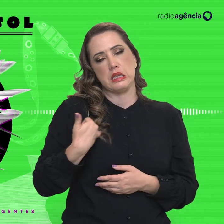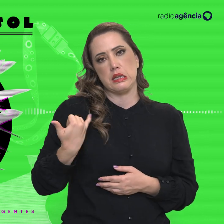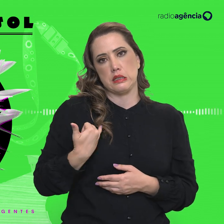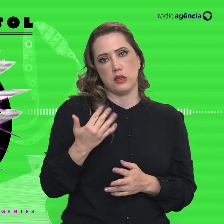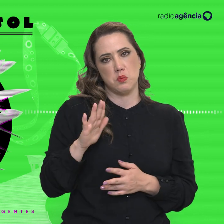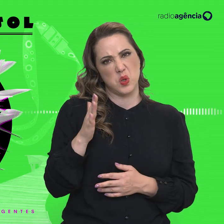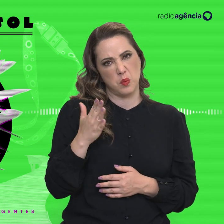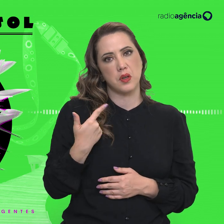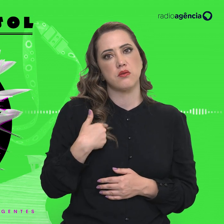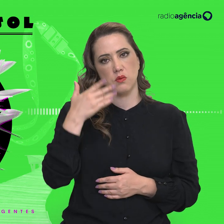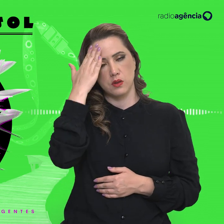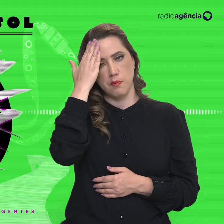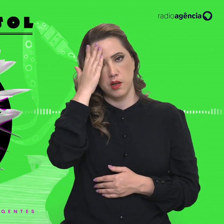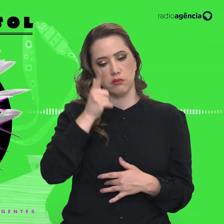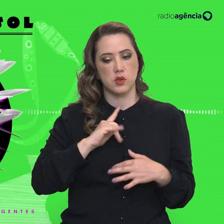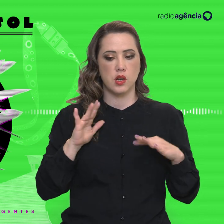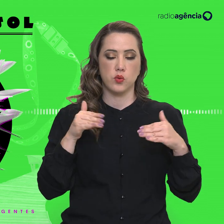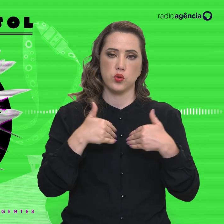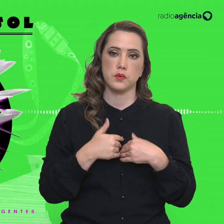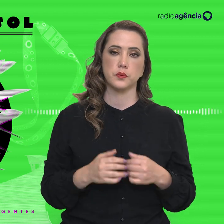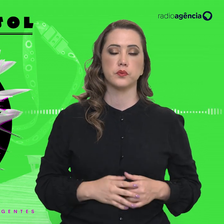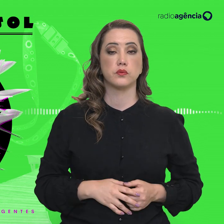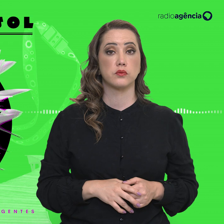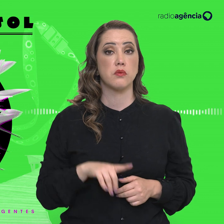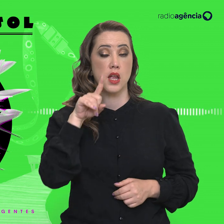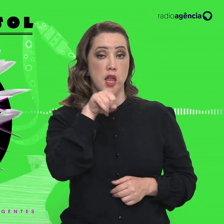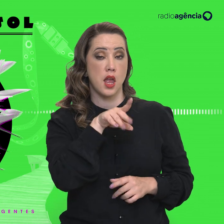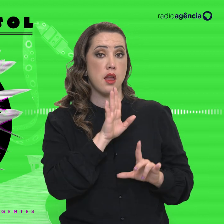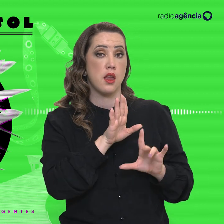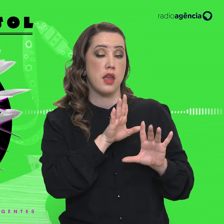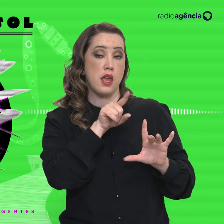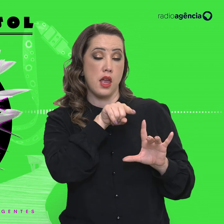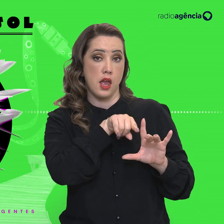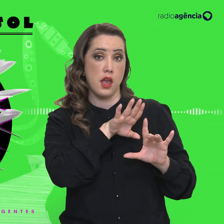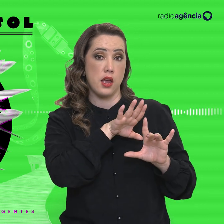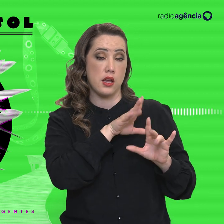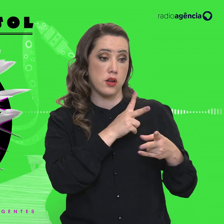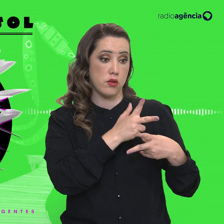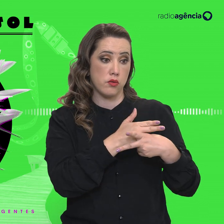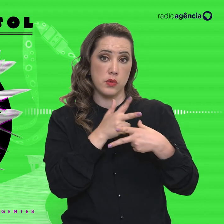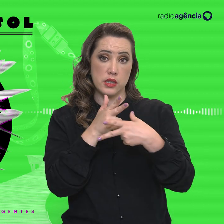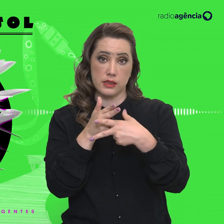[Leyberson] Durante a pandemia, o Pedro dublou uma série americana da Amazon chamada ‘Nosso jeito de ser’